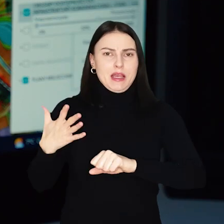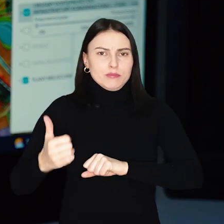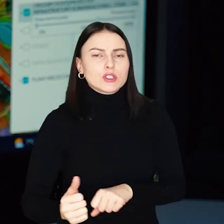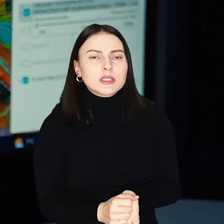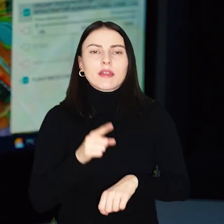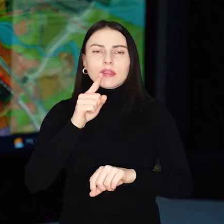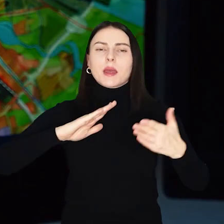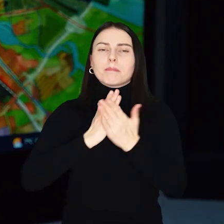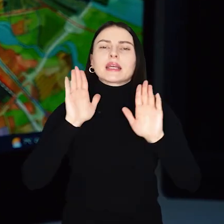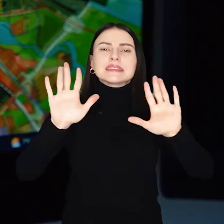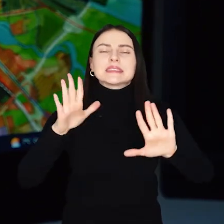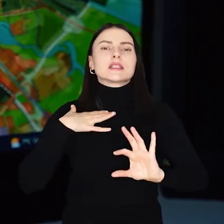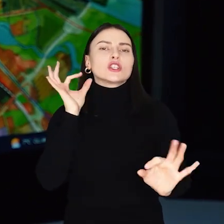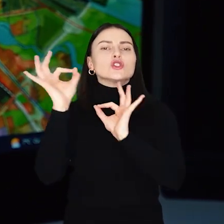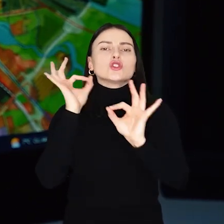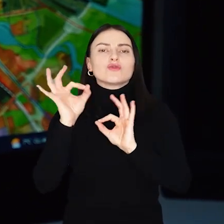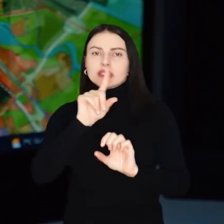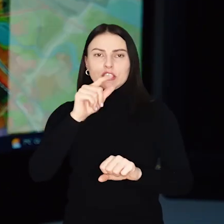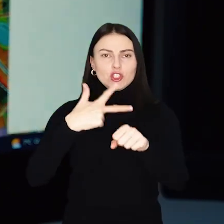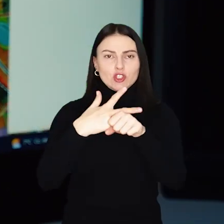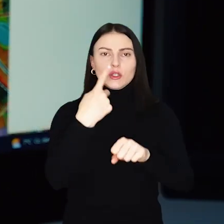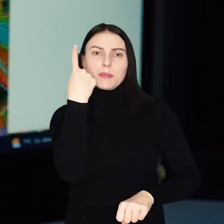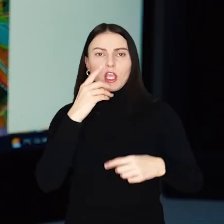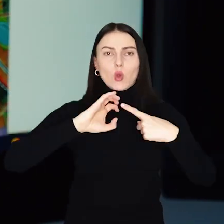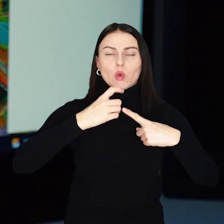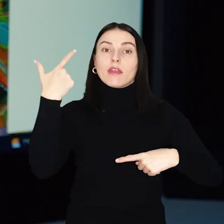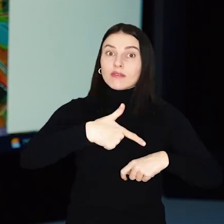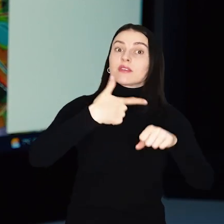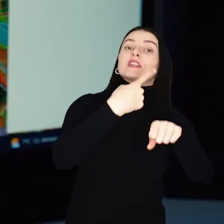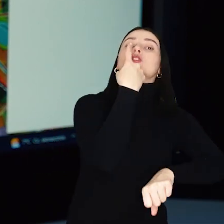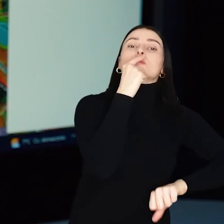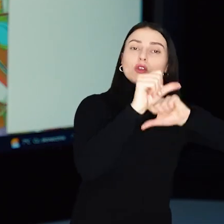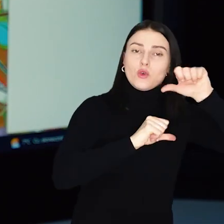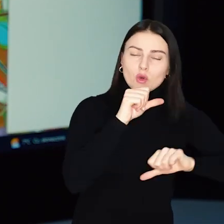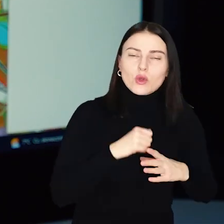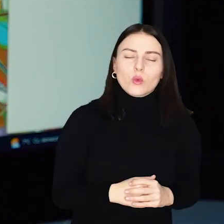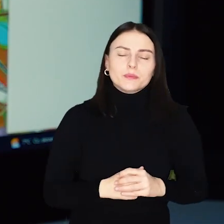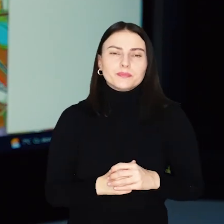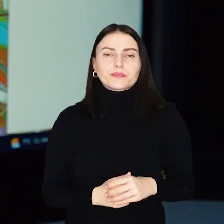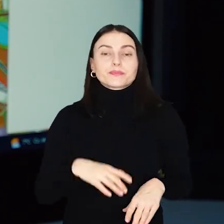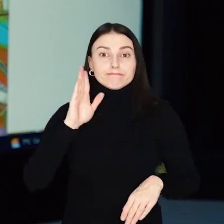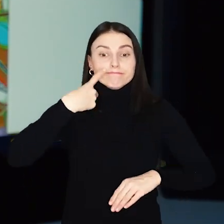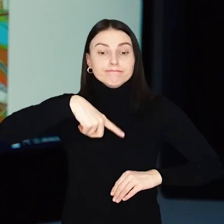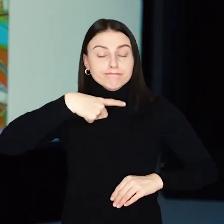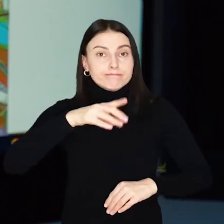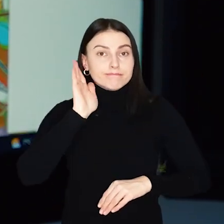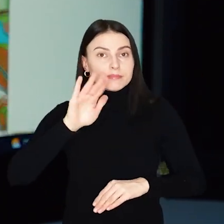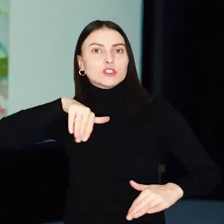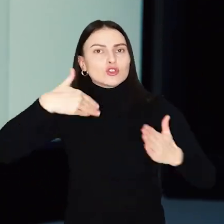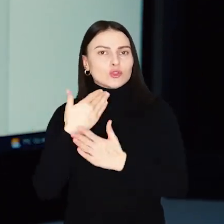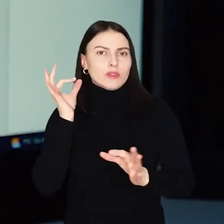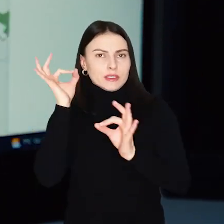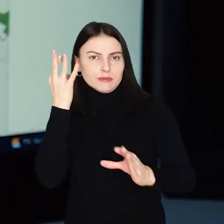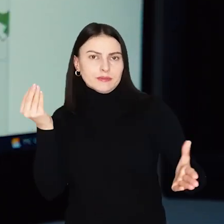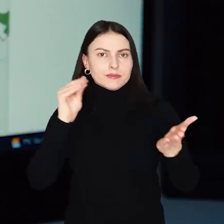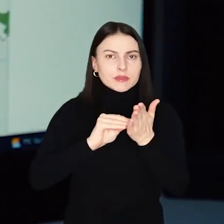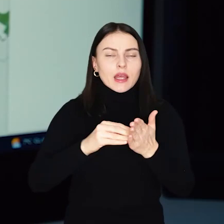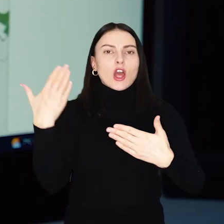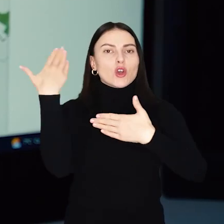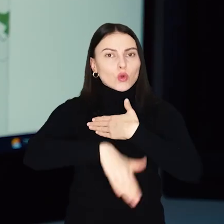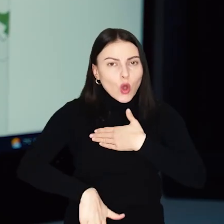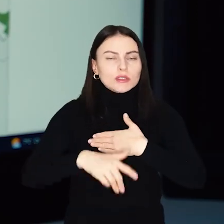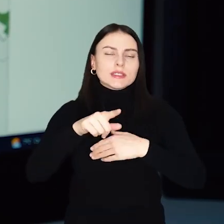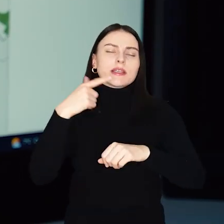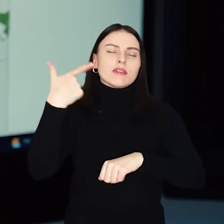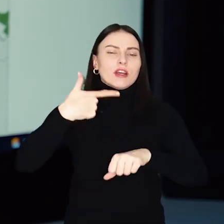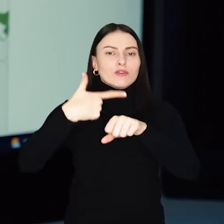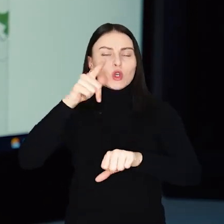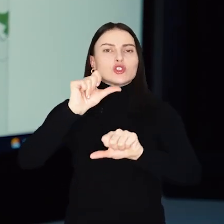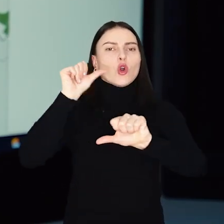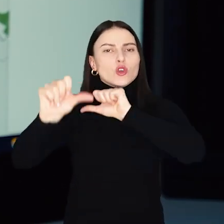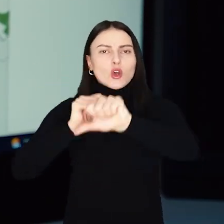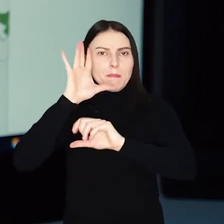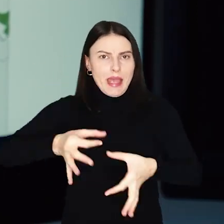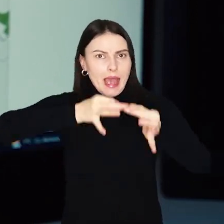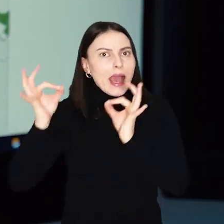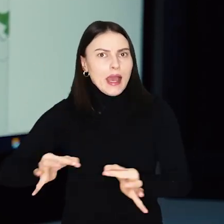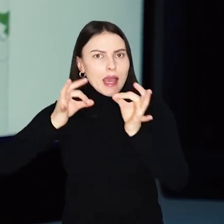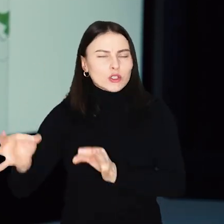Na razie mapa bazuje na danych przestrzennych z 31 grudnia 2021 r. Wkrótce pojawią się dane na koniec 2022. Będą corocznie aktualizowane.